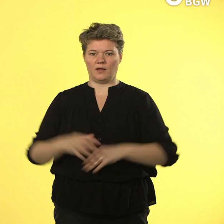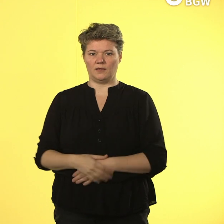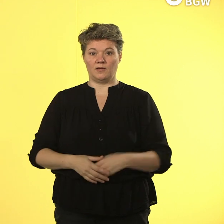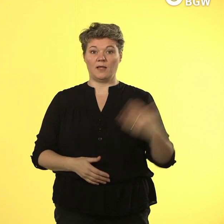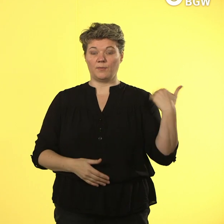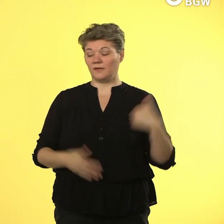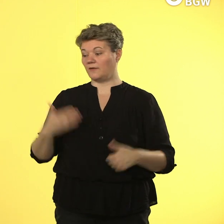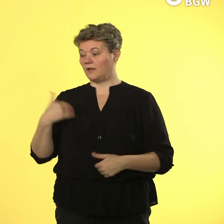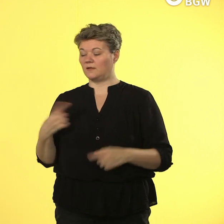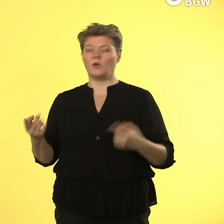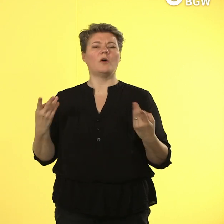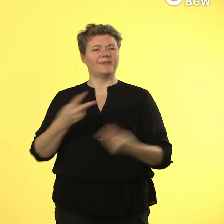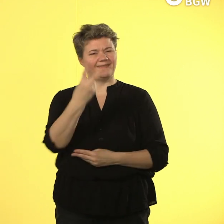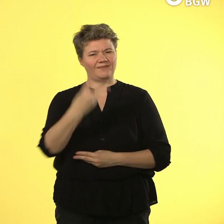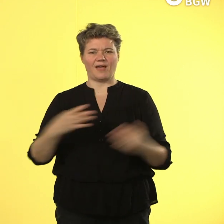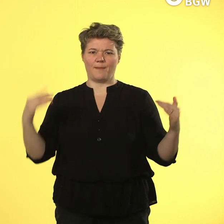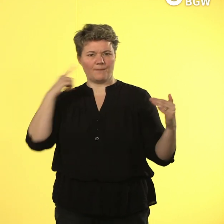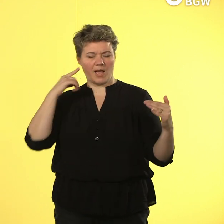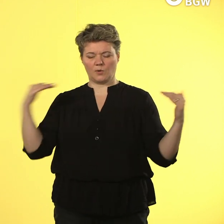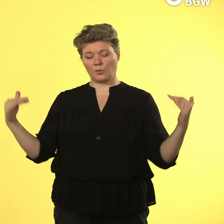Wir erklären jetzt unsere Sichtweise jeweils mit dem Fehlverhalten der anderen.